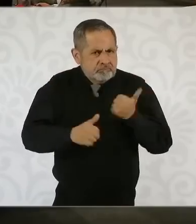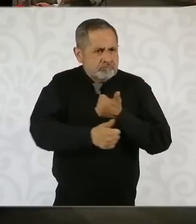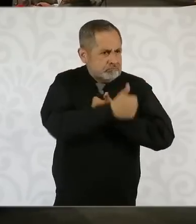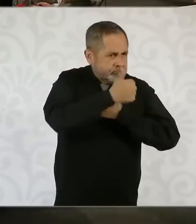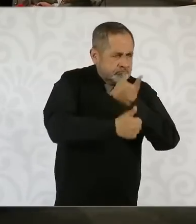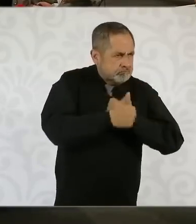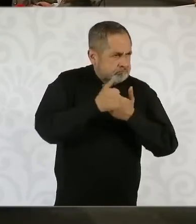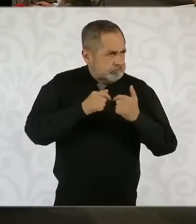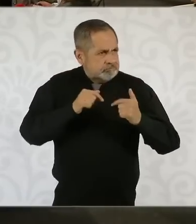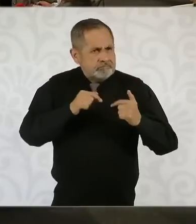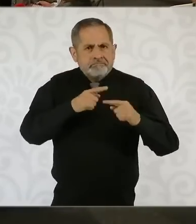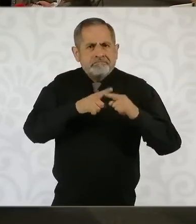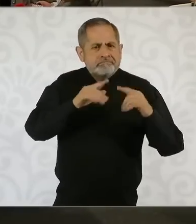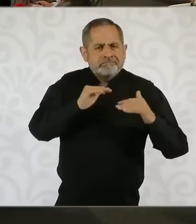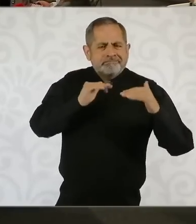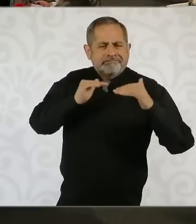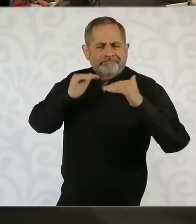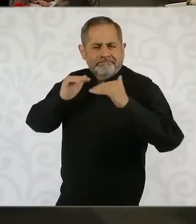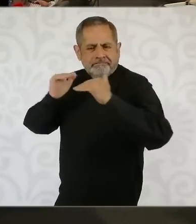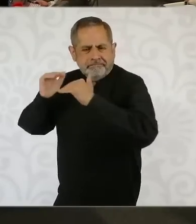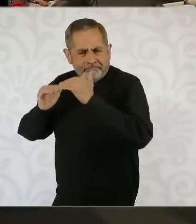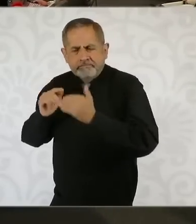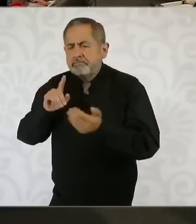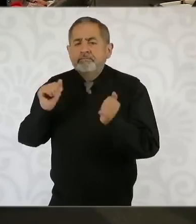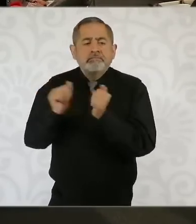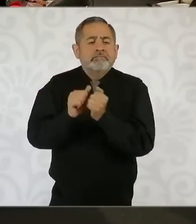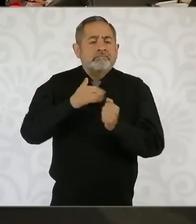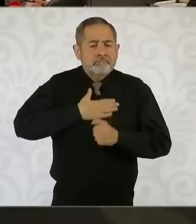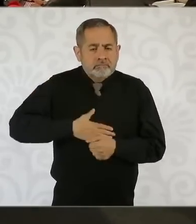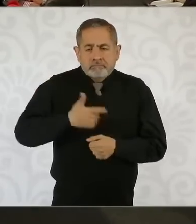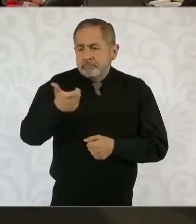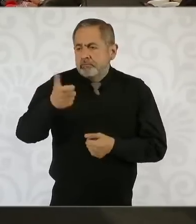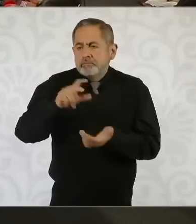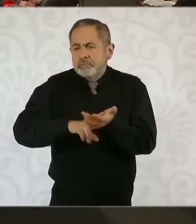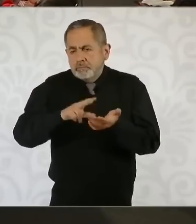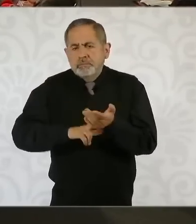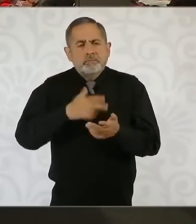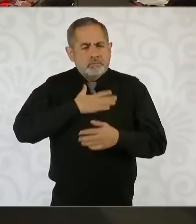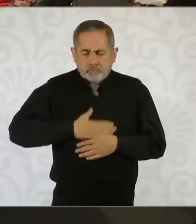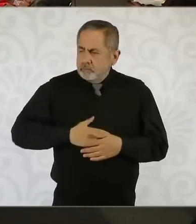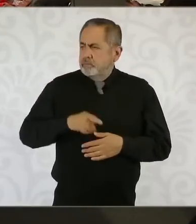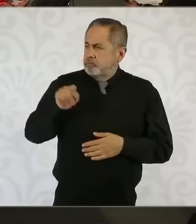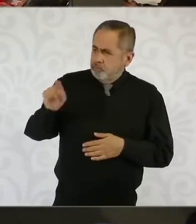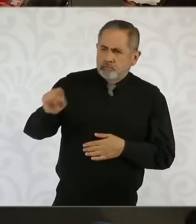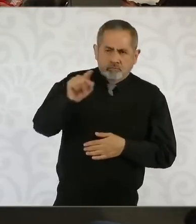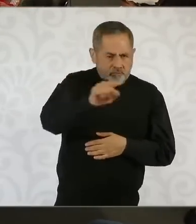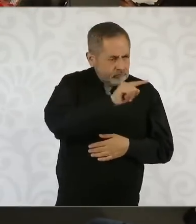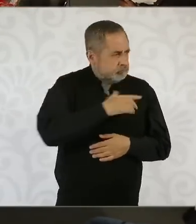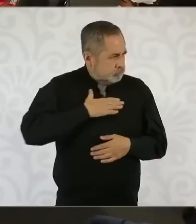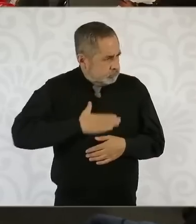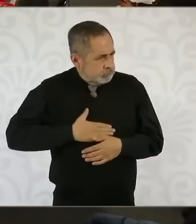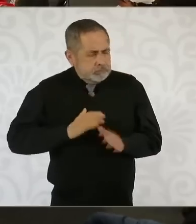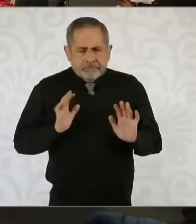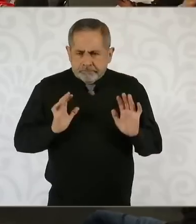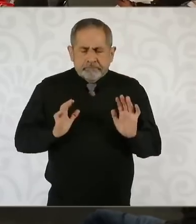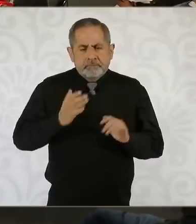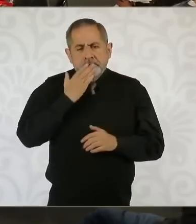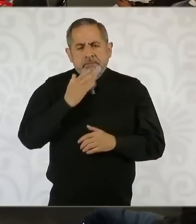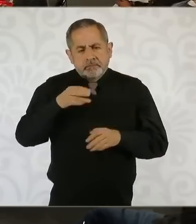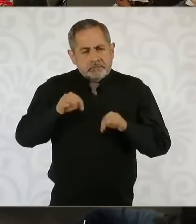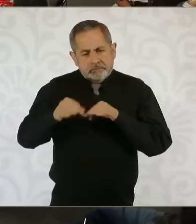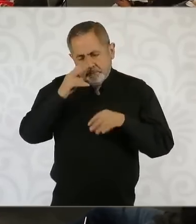entre todos y y y pues eso eso eso creemos que estn estamos trabajando para eso en cuanto Pues